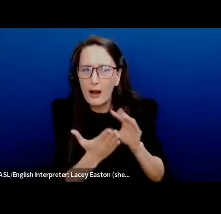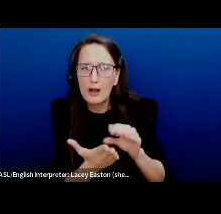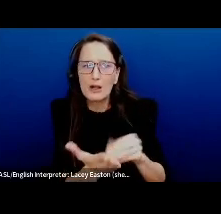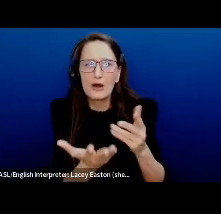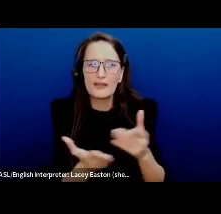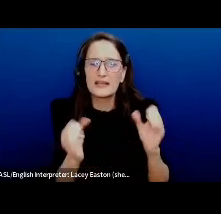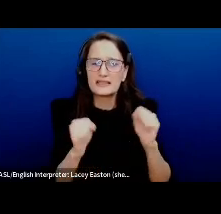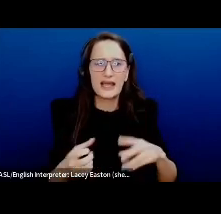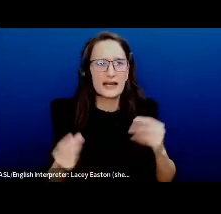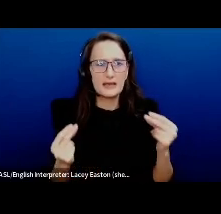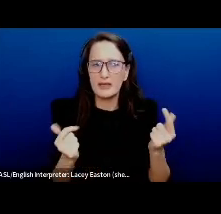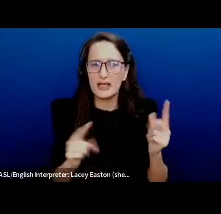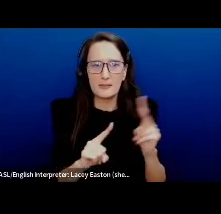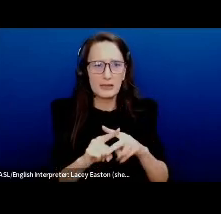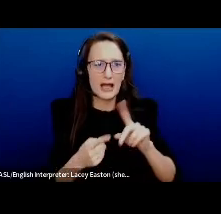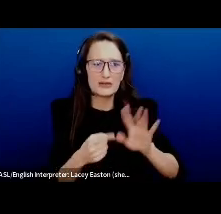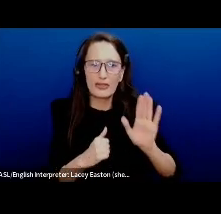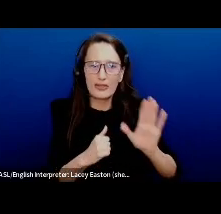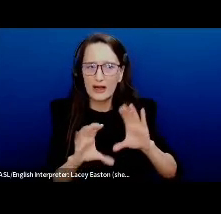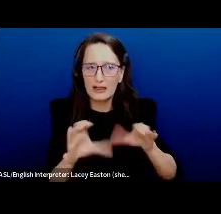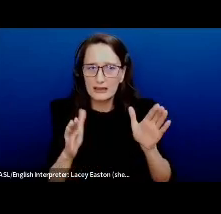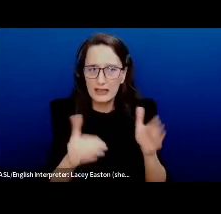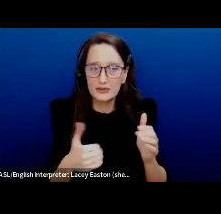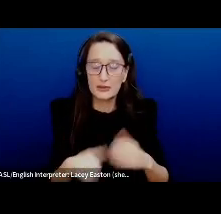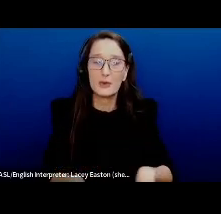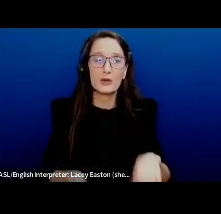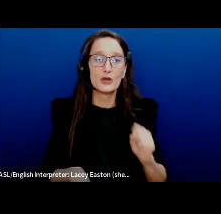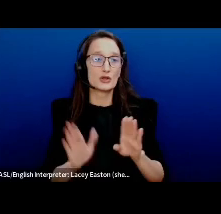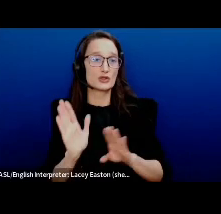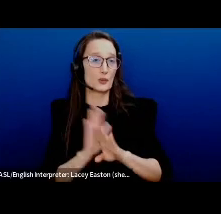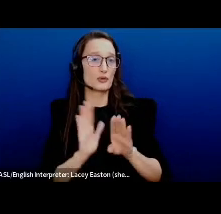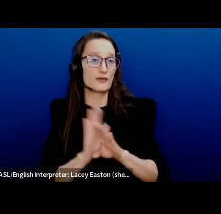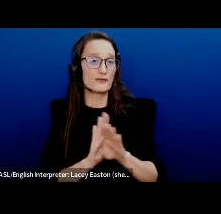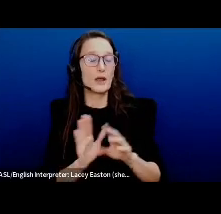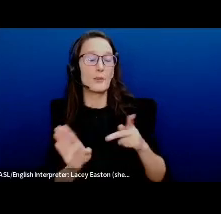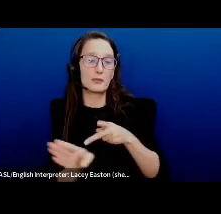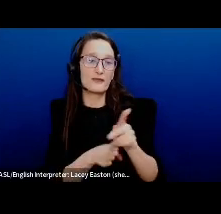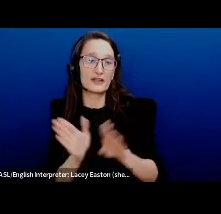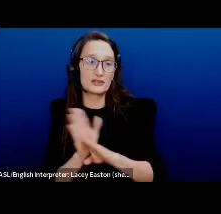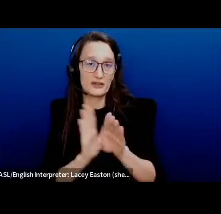También incluyen desarrollo profesional y "Manos Abiertas, Corazón Abierto".